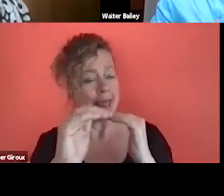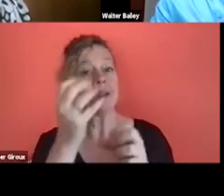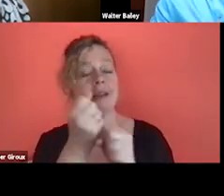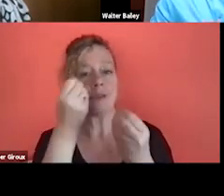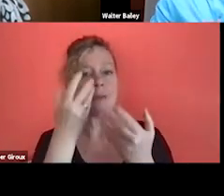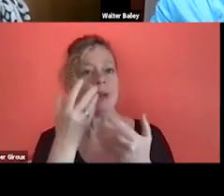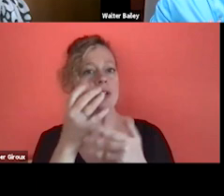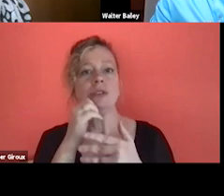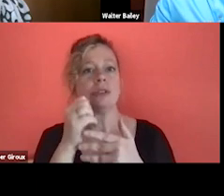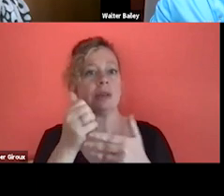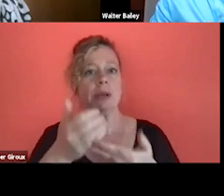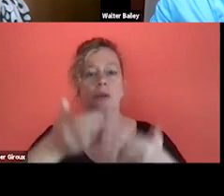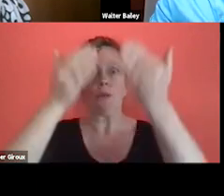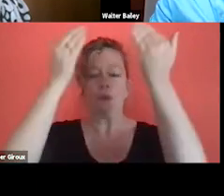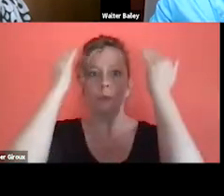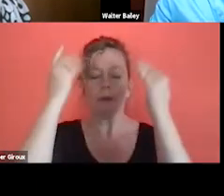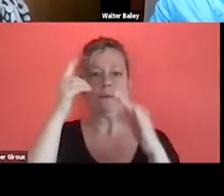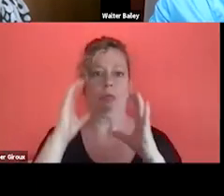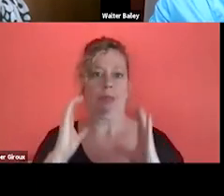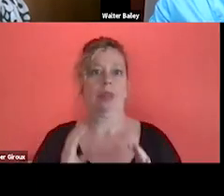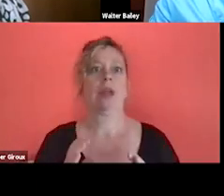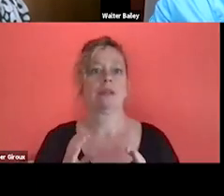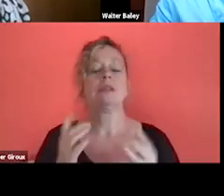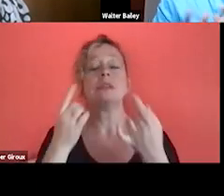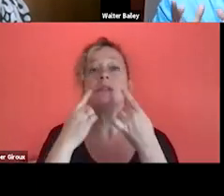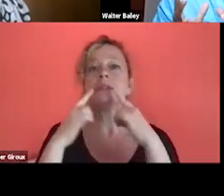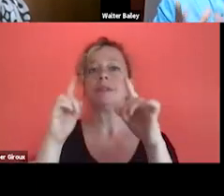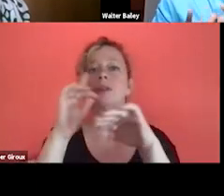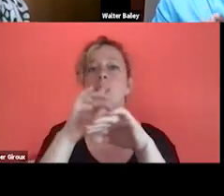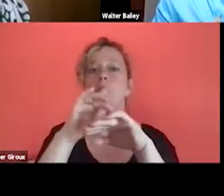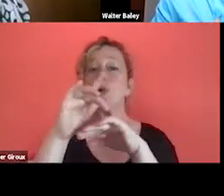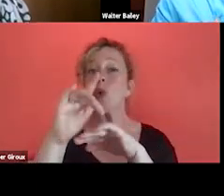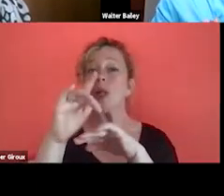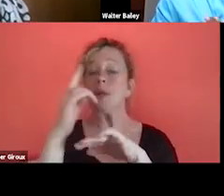que no sea dominante para nuestros clientes? Así que el éxito desde el principio fue para nuestros clientes